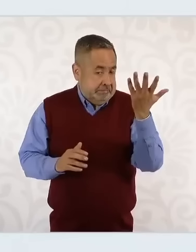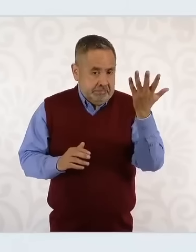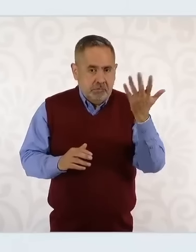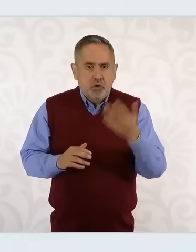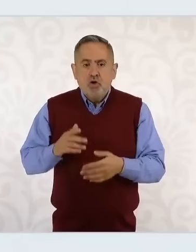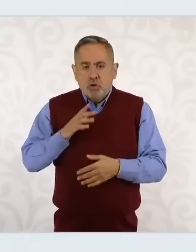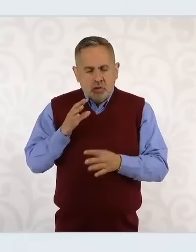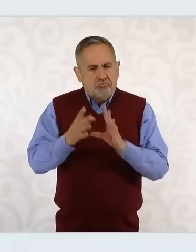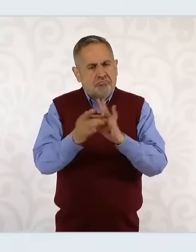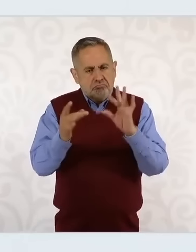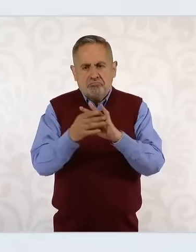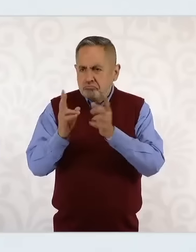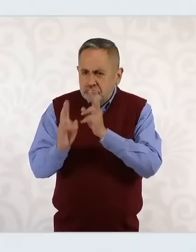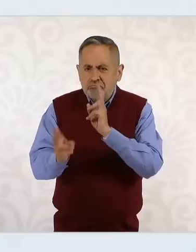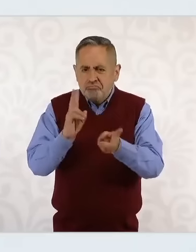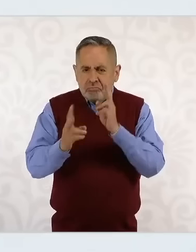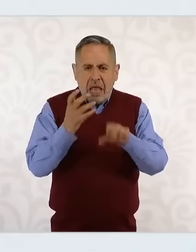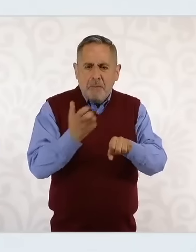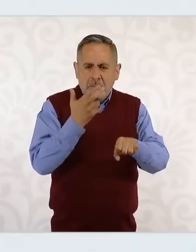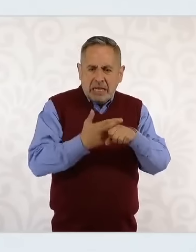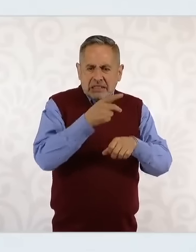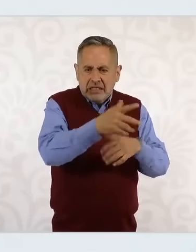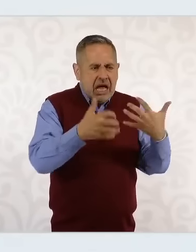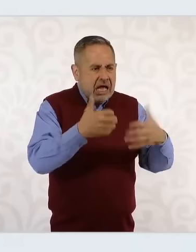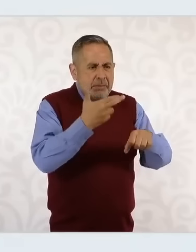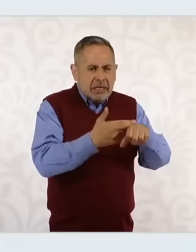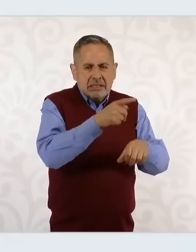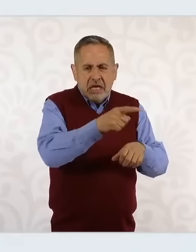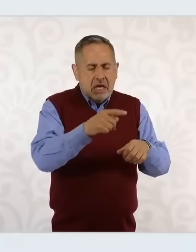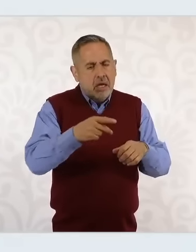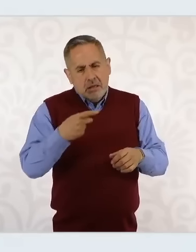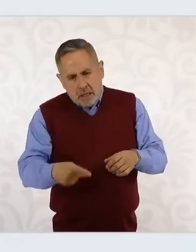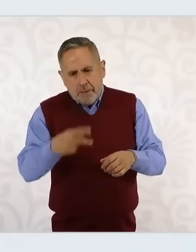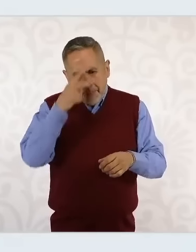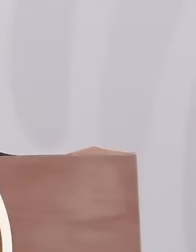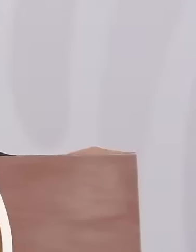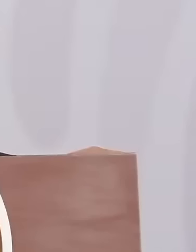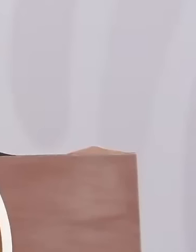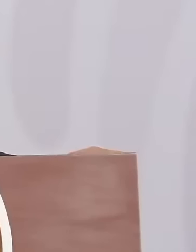hablando mucho con empresarios nacionales, extranjeros para explicarles cuál es el nuevo